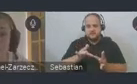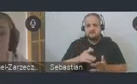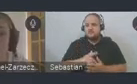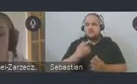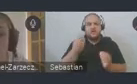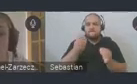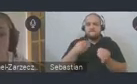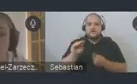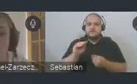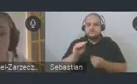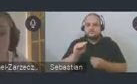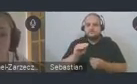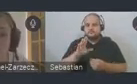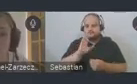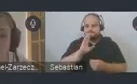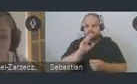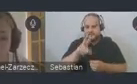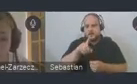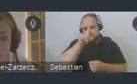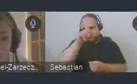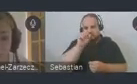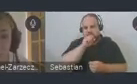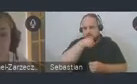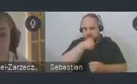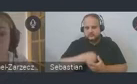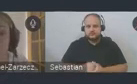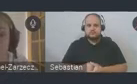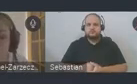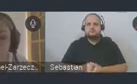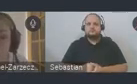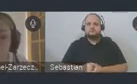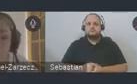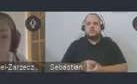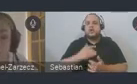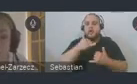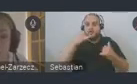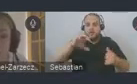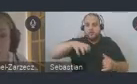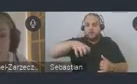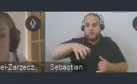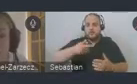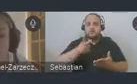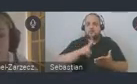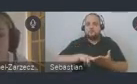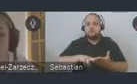że największy odsetek rzeczywiście stanowią ludzie starsi. Natomiast wśród innych grup społecznych